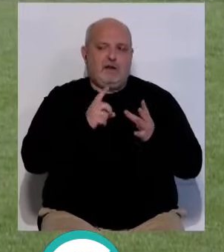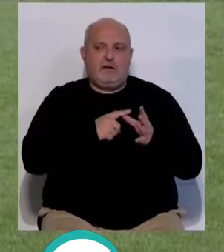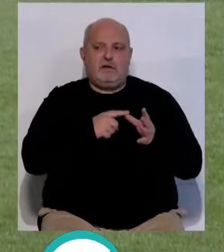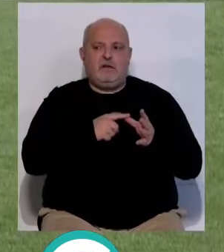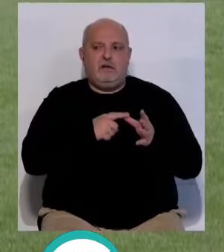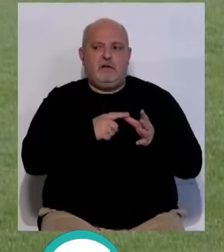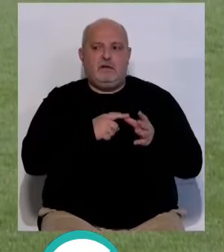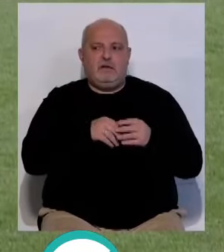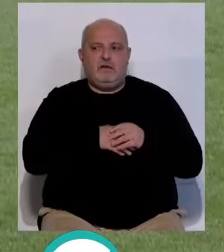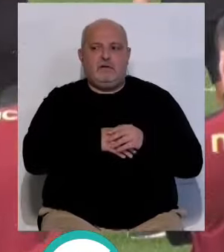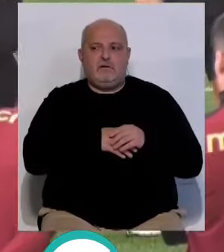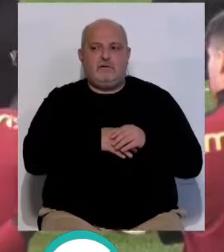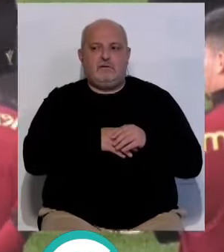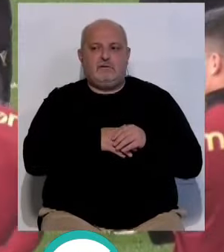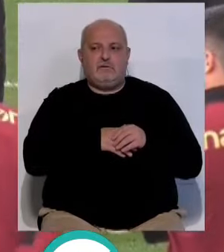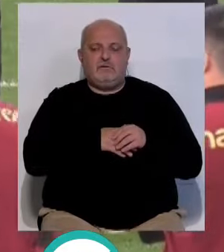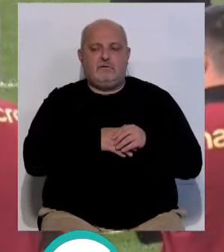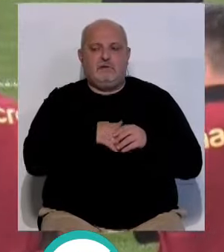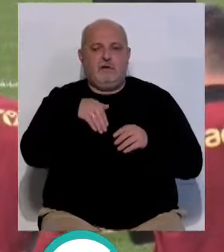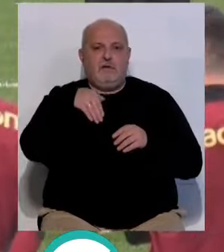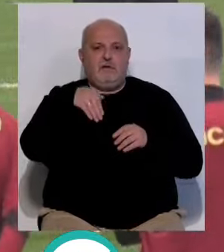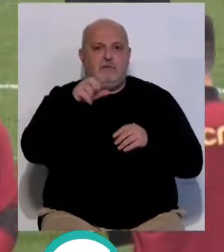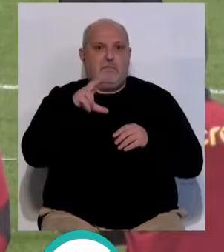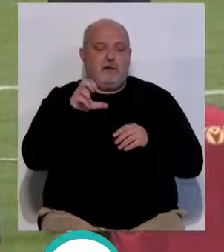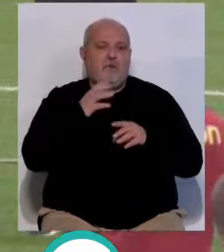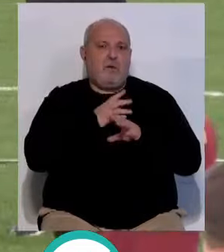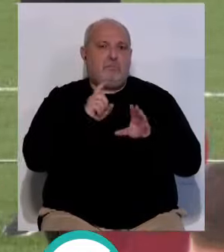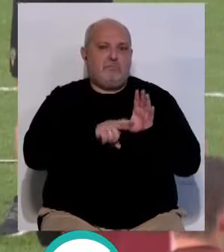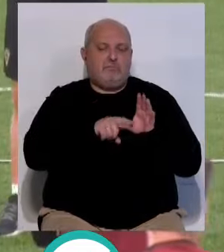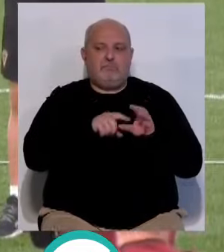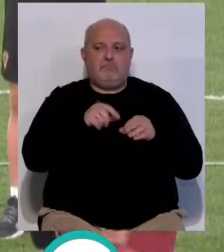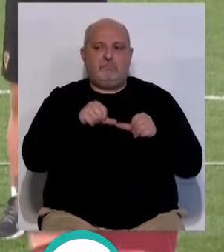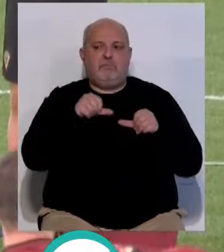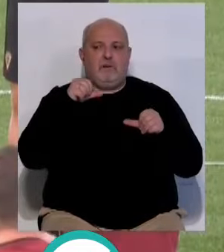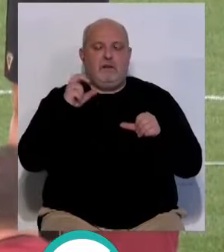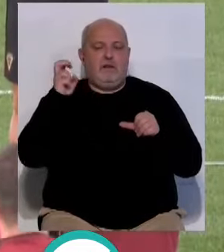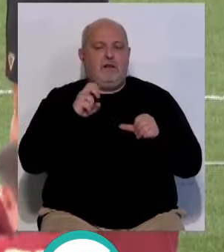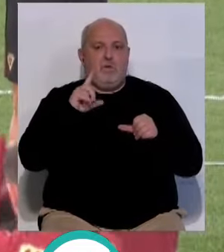falta uno más que no me acuerdo ahora mismo Mere Mere que jugó el anterior Llegó Luis Hernández